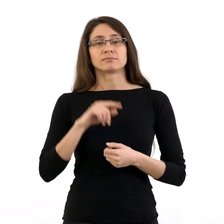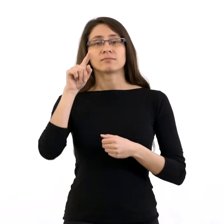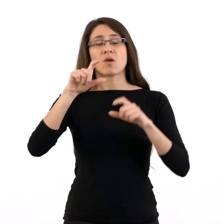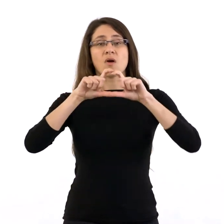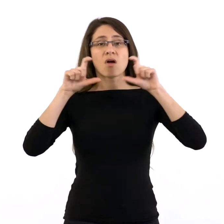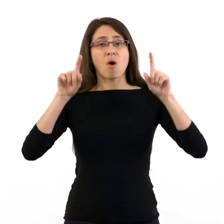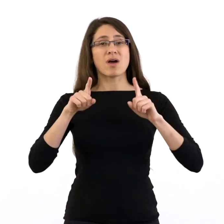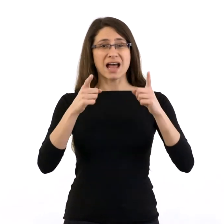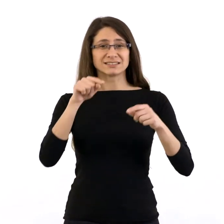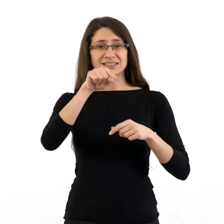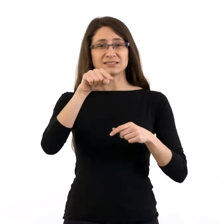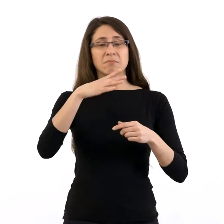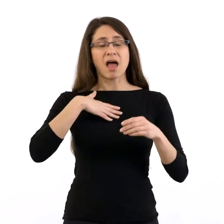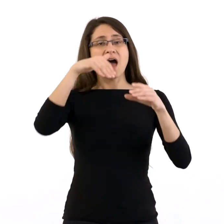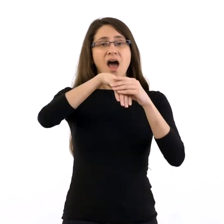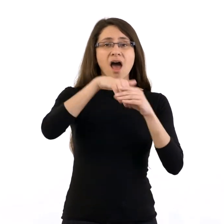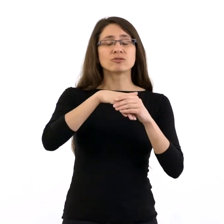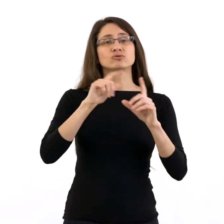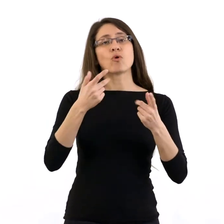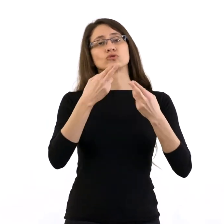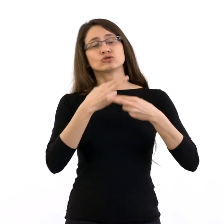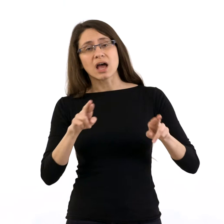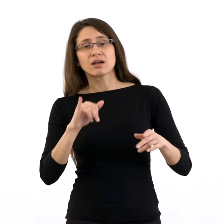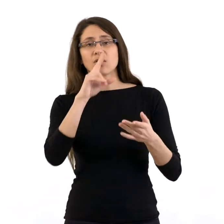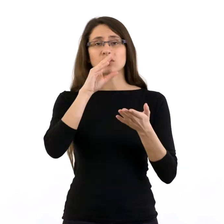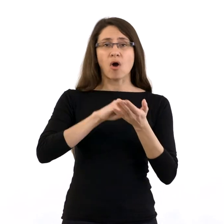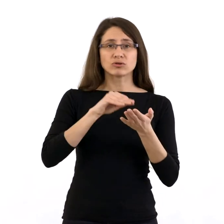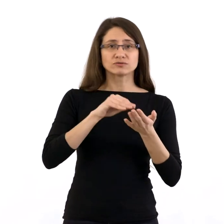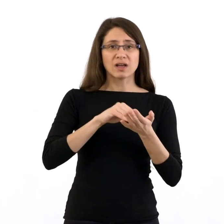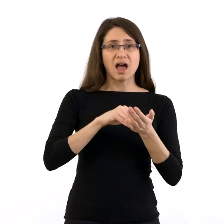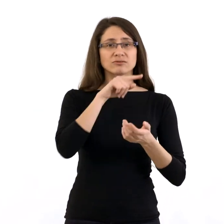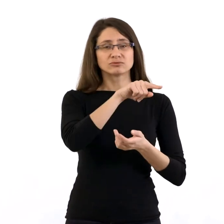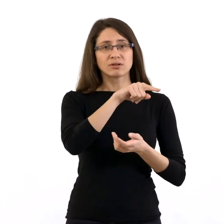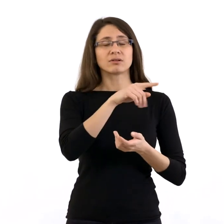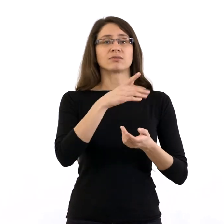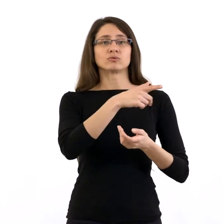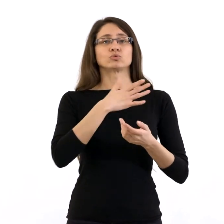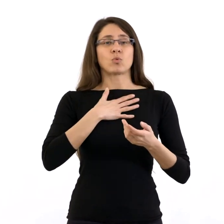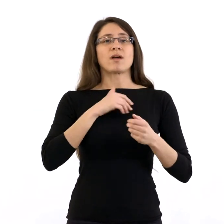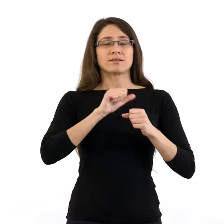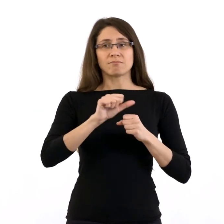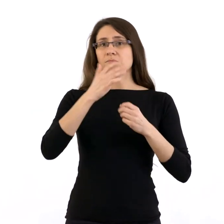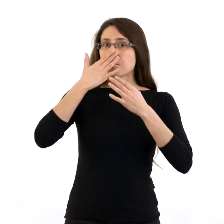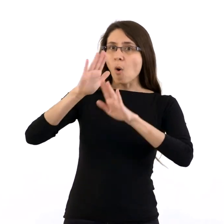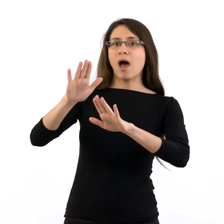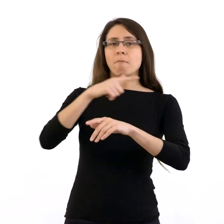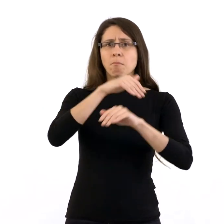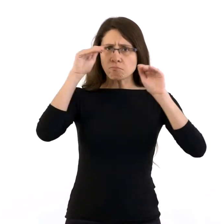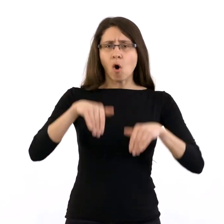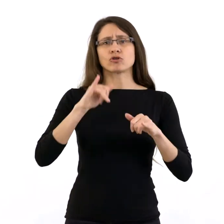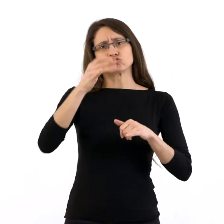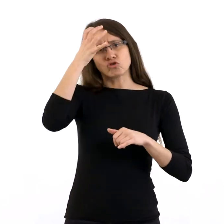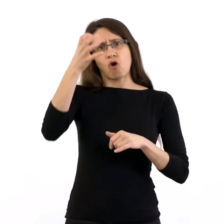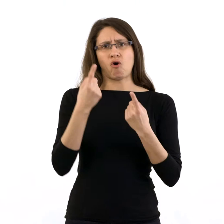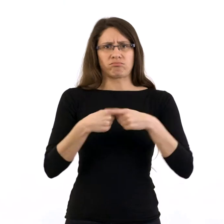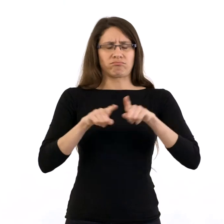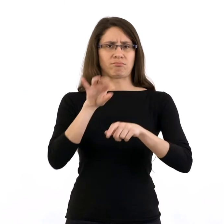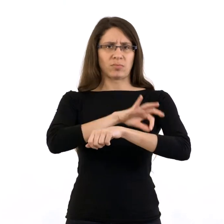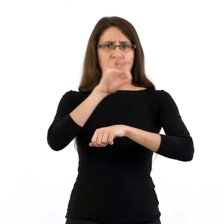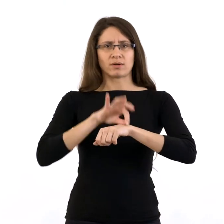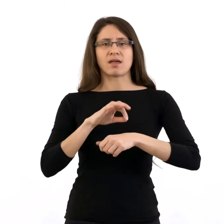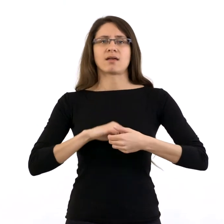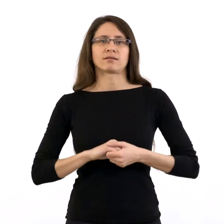opis zasobów i doświadczenia organizacji wskazujący, że jest w stanie zrealizować planowane działania,